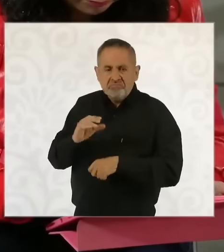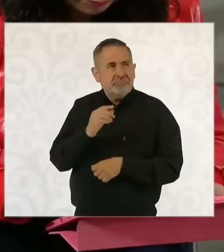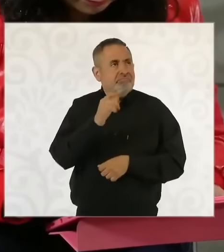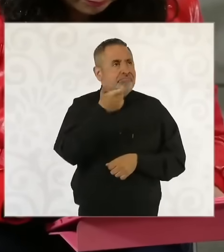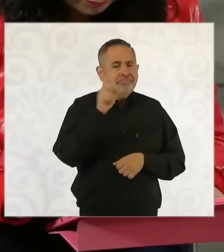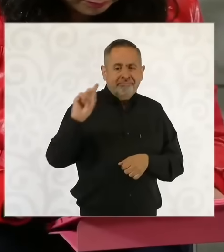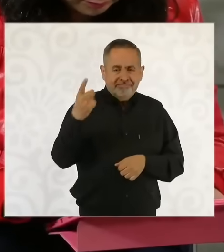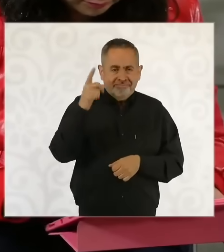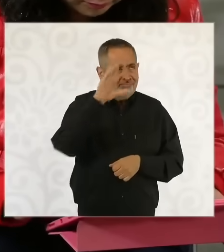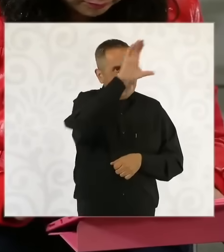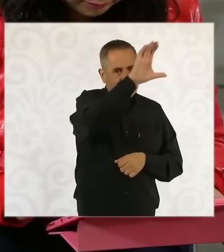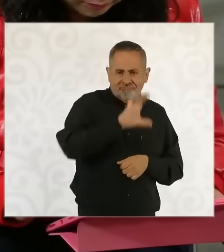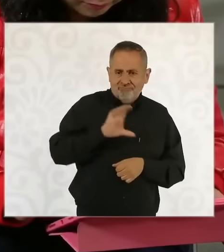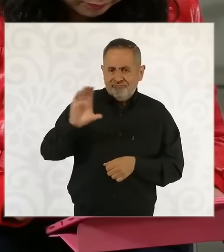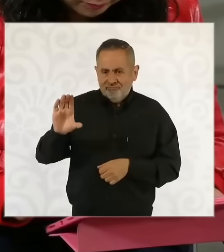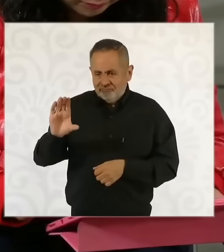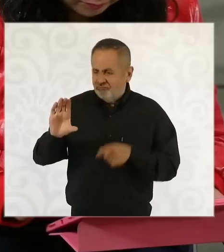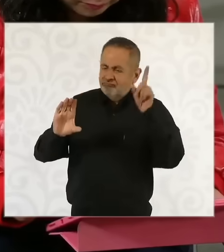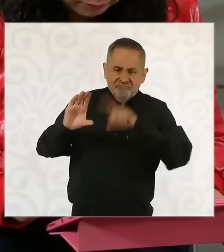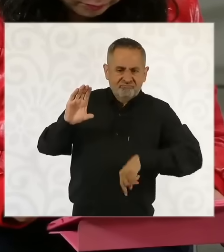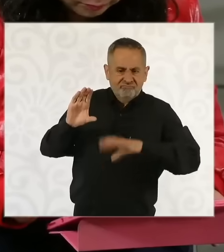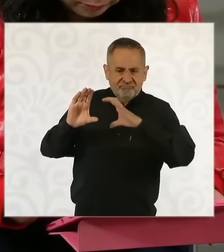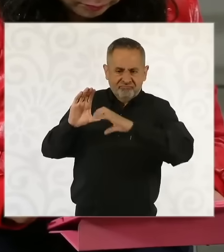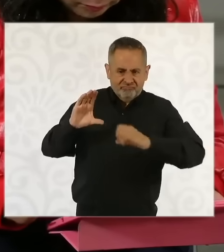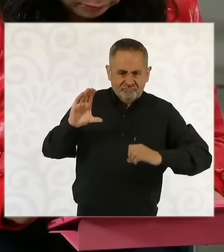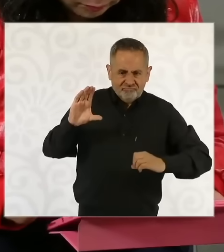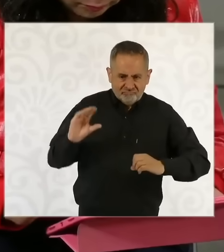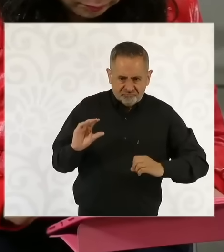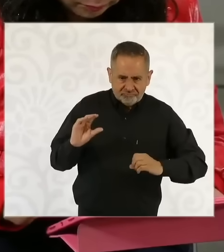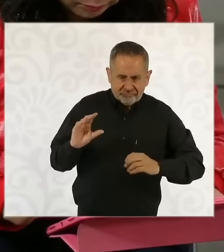remesas de nuestros hermanos paisanos que mandan a México y hay un equipo hasta el día de ayer que